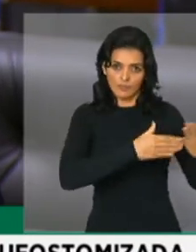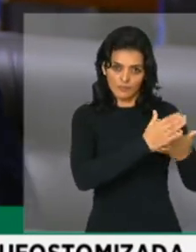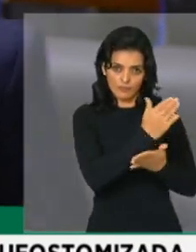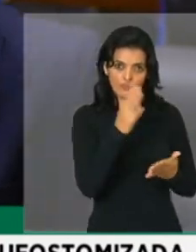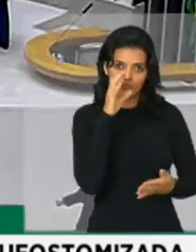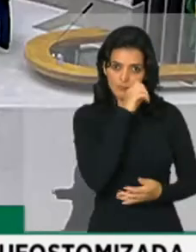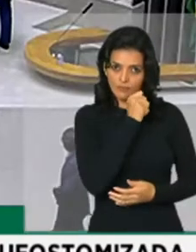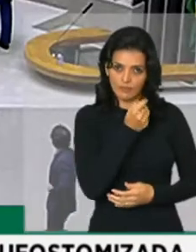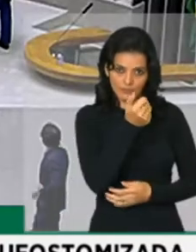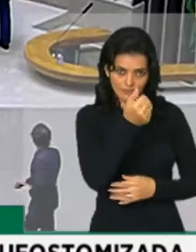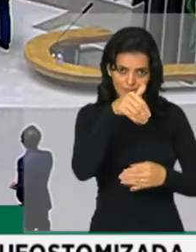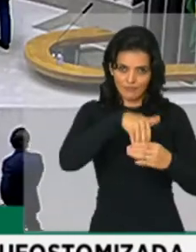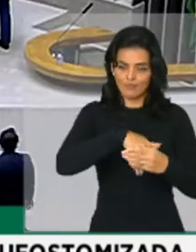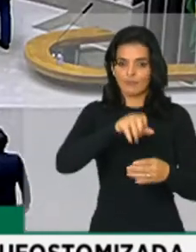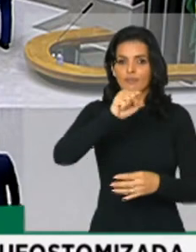DO PROJETO PELO DIA NACIONAL